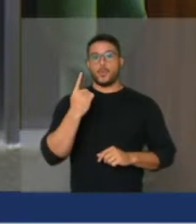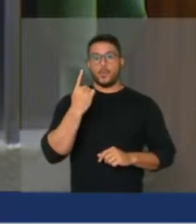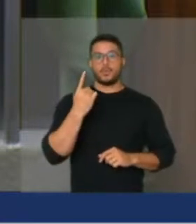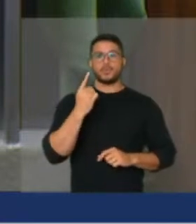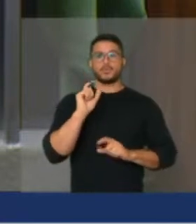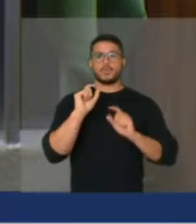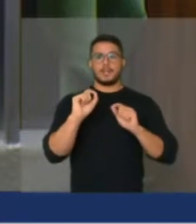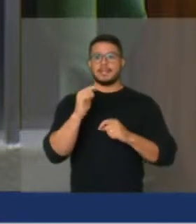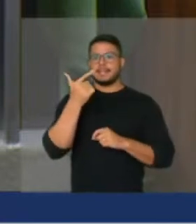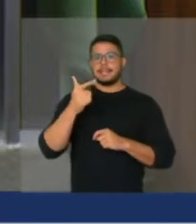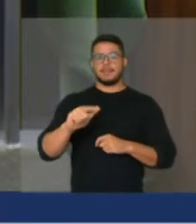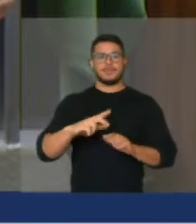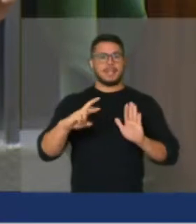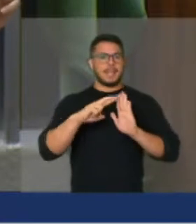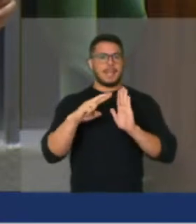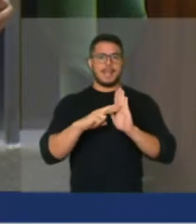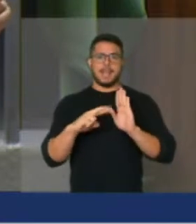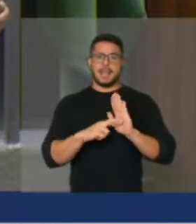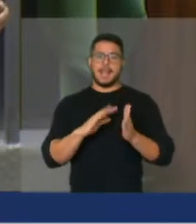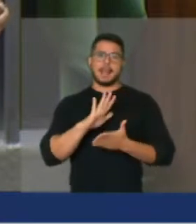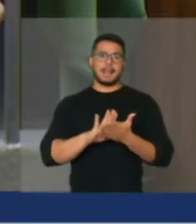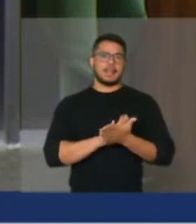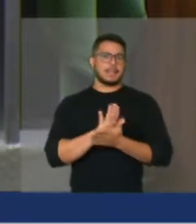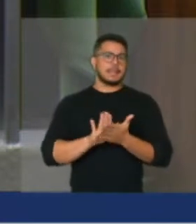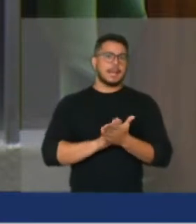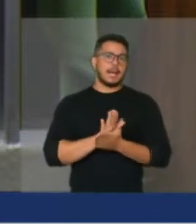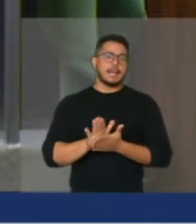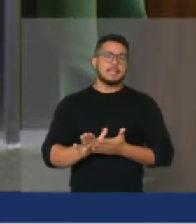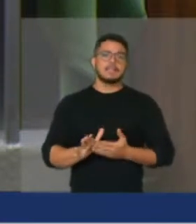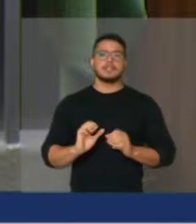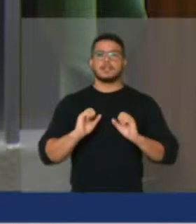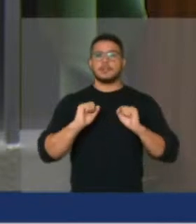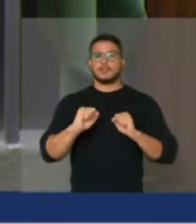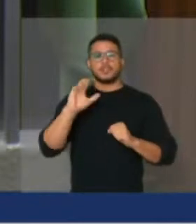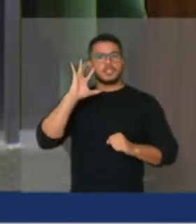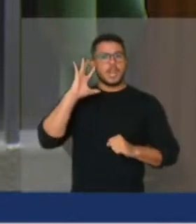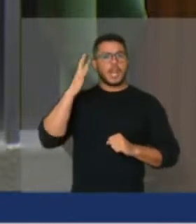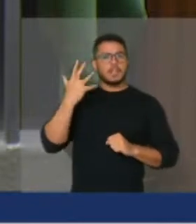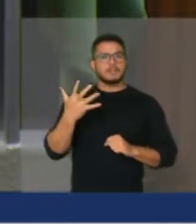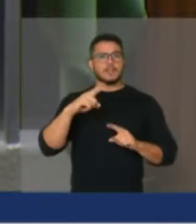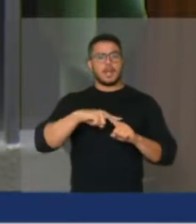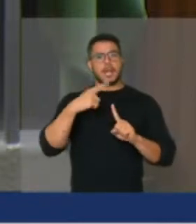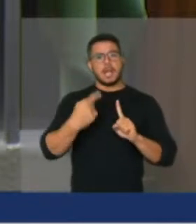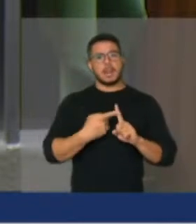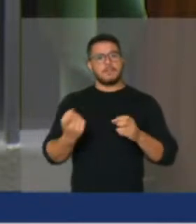VACINAR ADOLESCENTES, SEM CRITÉRIOS PREDETERMINADOS QUE PODEM ESTABELECER QUE AS GRÁVIDAS VOLTEM OU NÃO AO TRABALHO. POR ISSO NÓS NÃO PODEMOS PERMITIR QUE HAJA UM